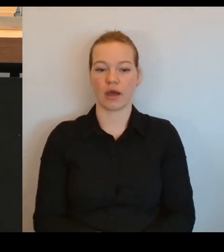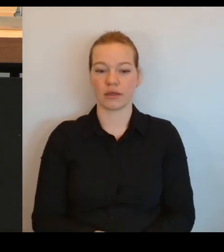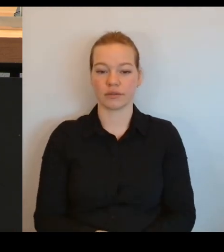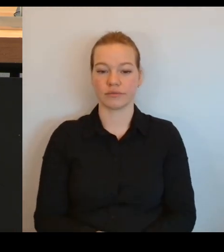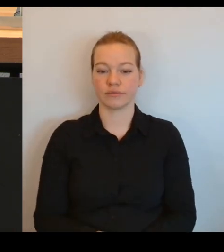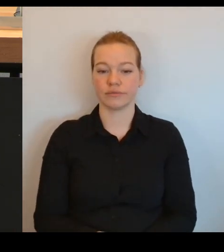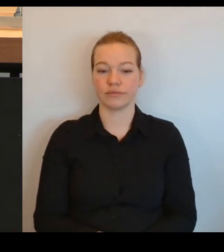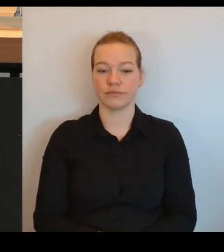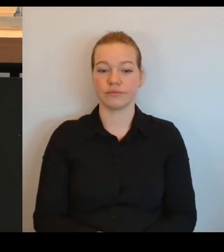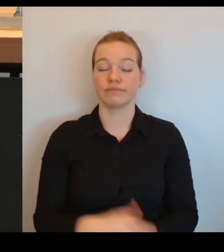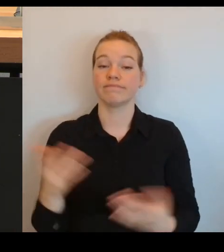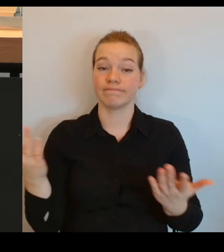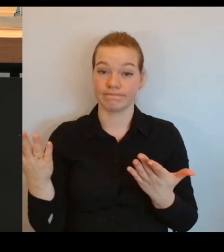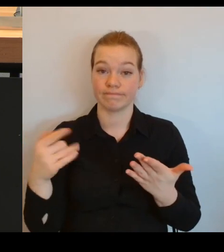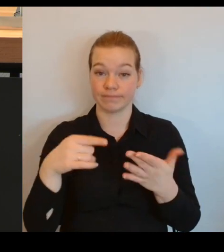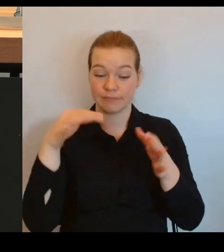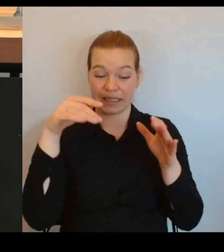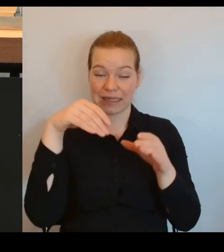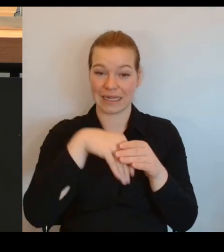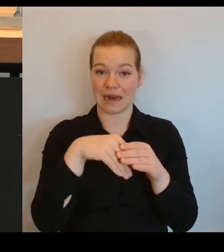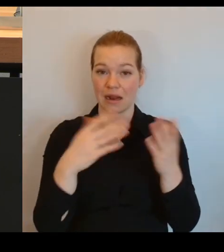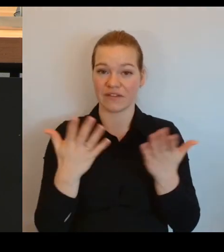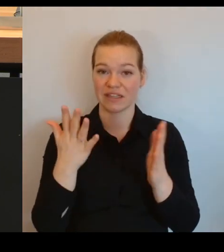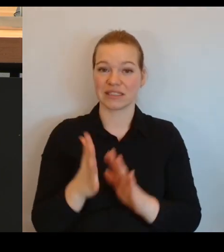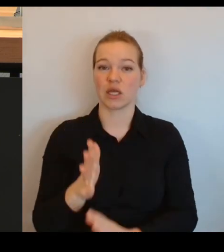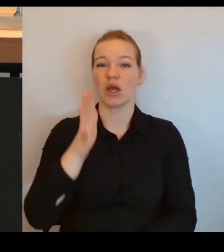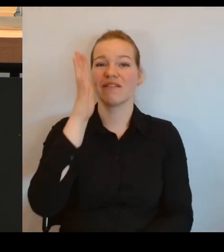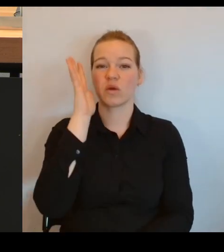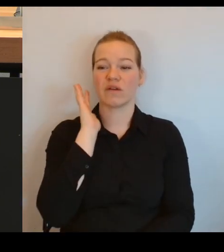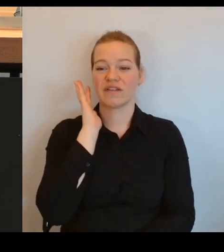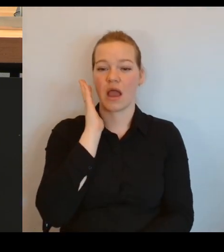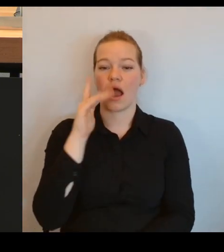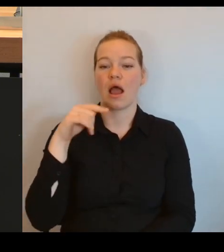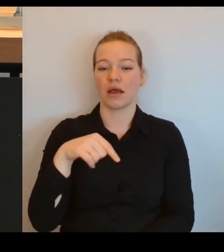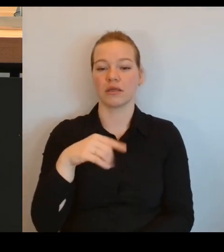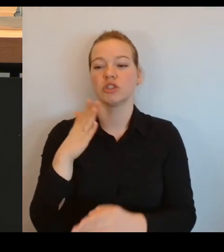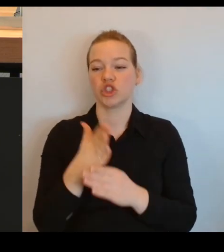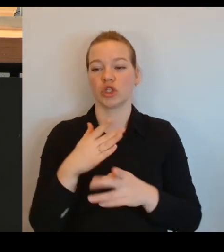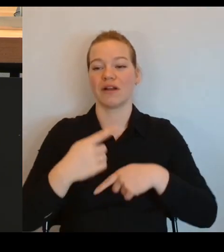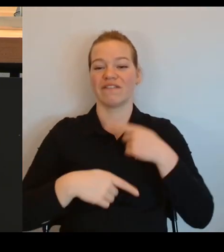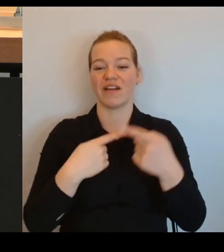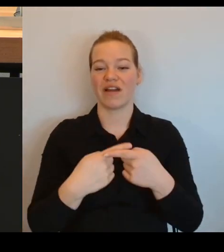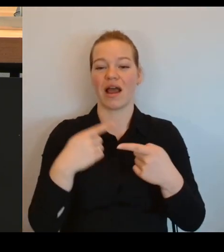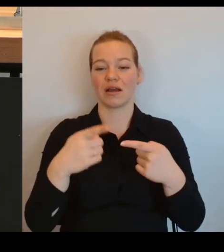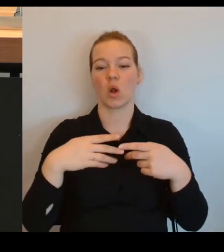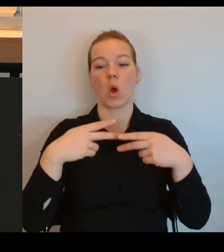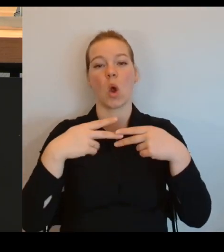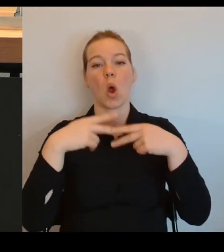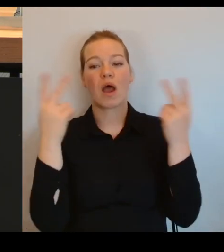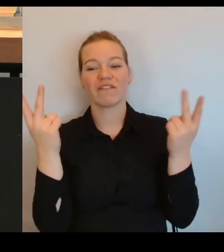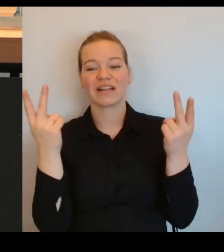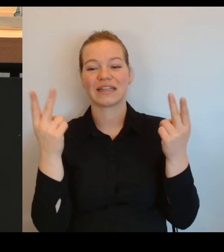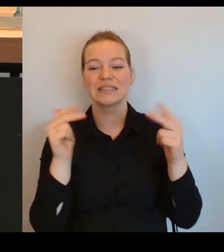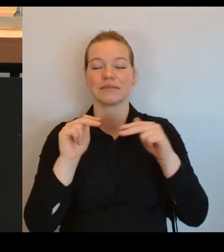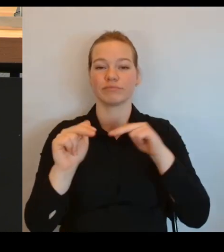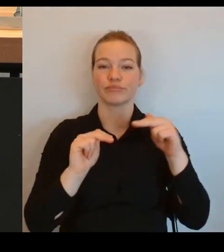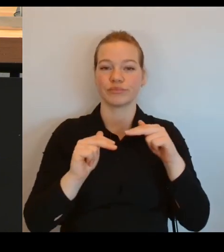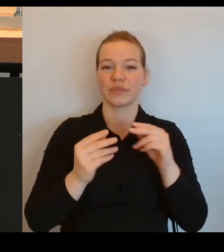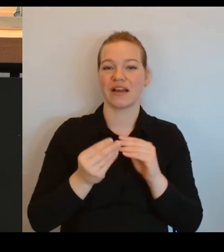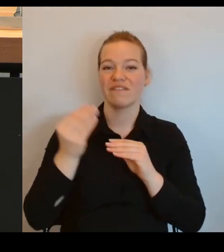koordinieren. Das ist seit 2018 bis heute nicht umgesetzt worden, weil sich keiner im Senat so richtig zuständig fühlte.